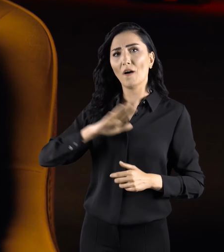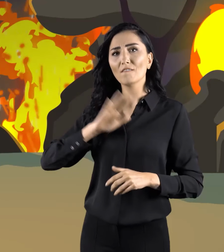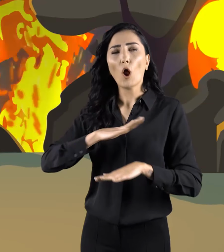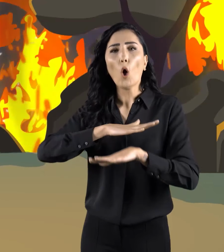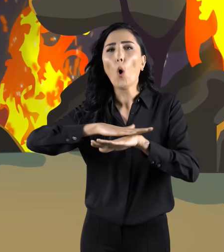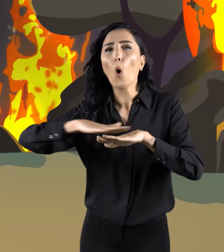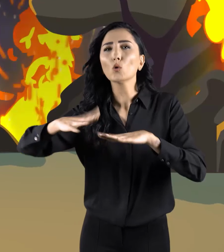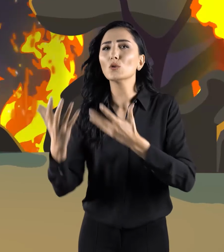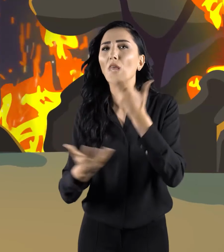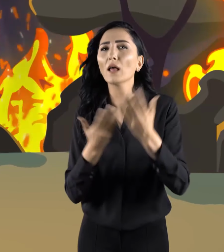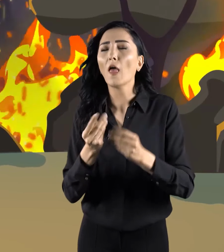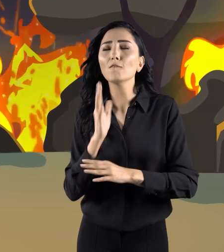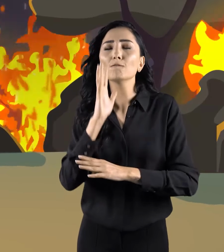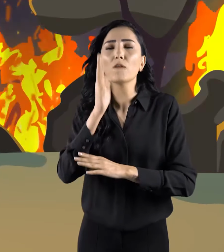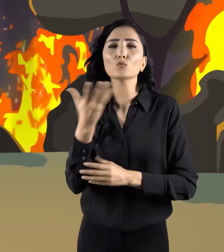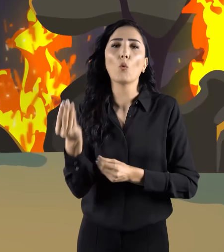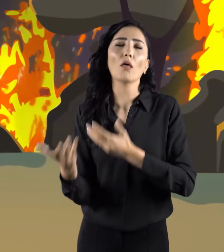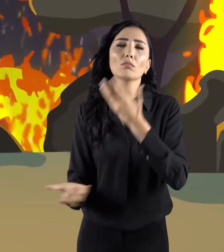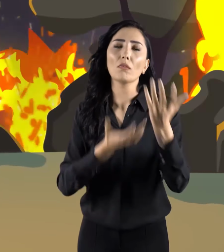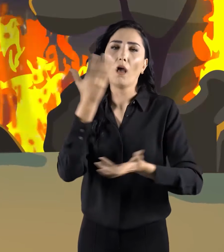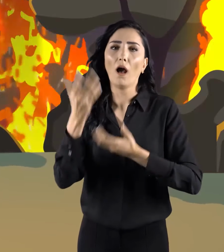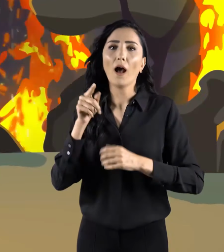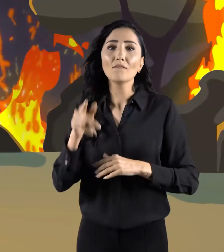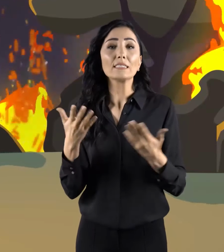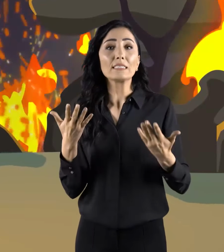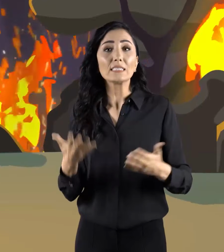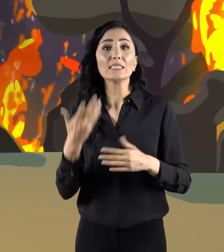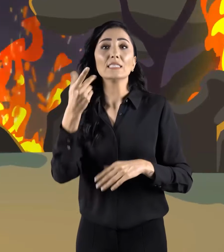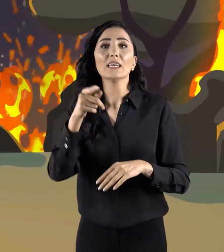Örtü yangınları en fazla rastlanan yangın türü zira toprak üstündeki